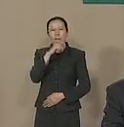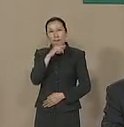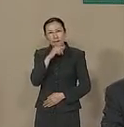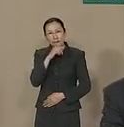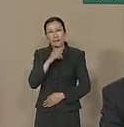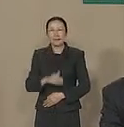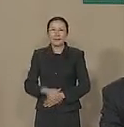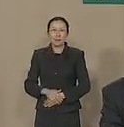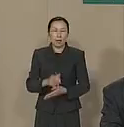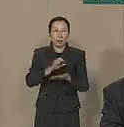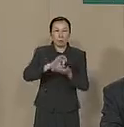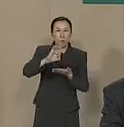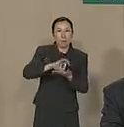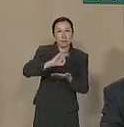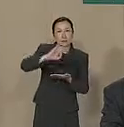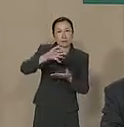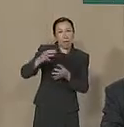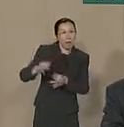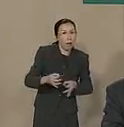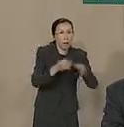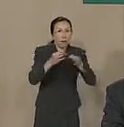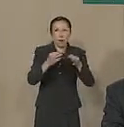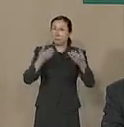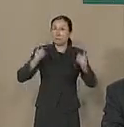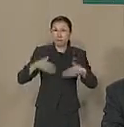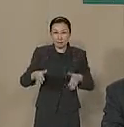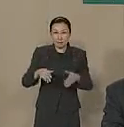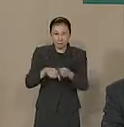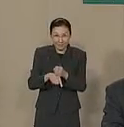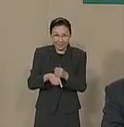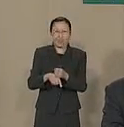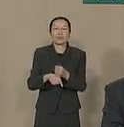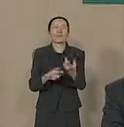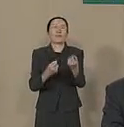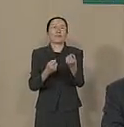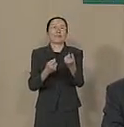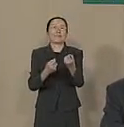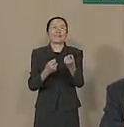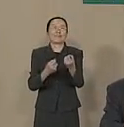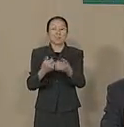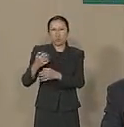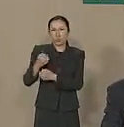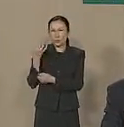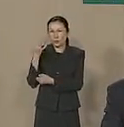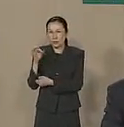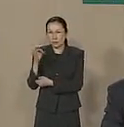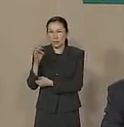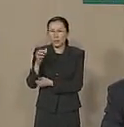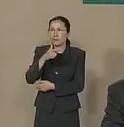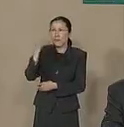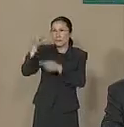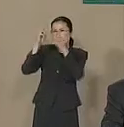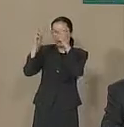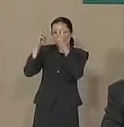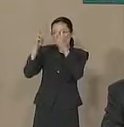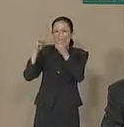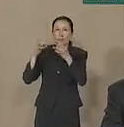消費税を上げなくても 大丈夫ということですね (志位) そうです 軍事費と 大企業 大資産家